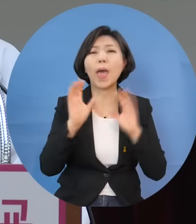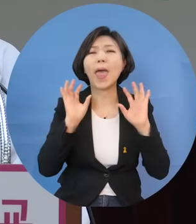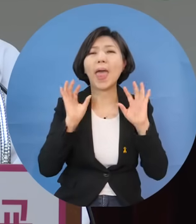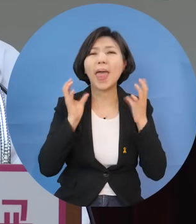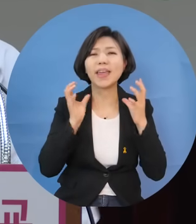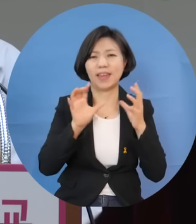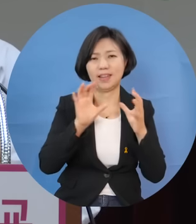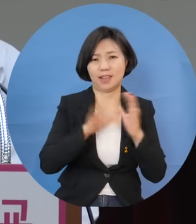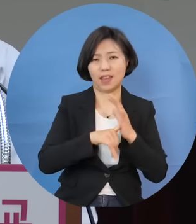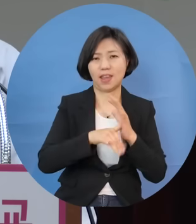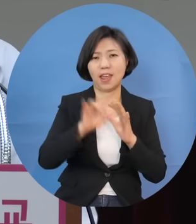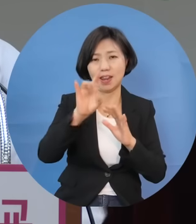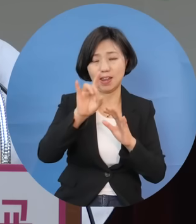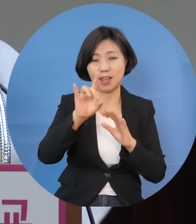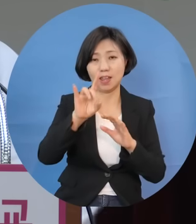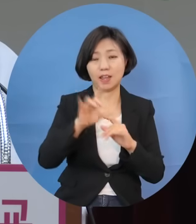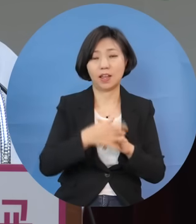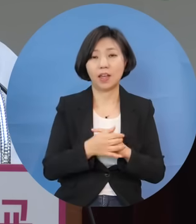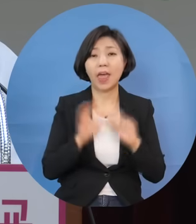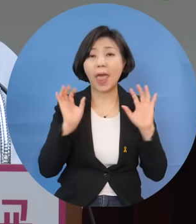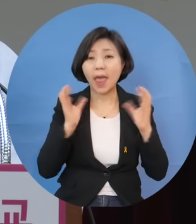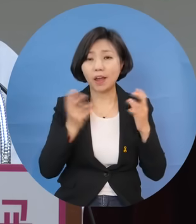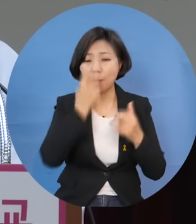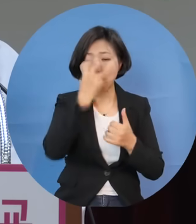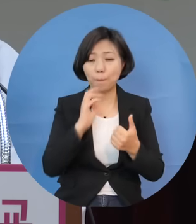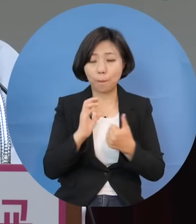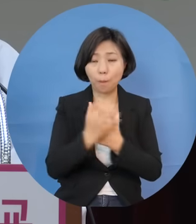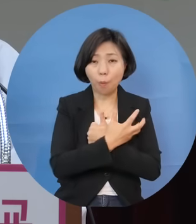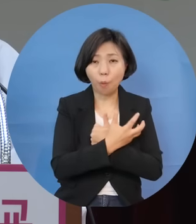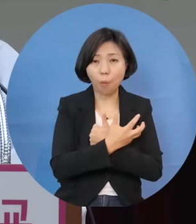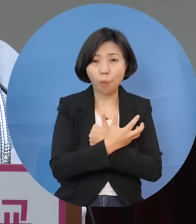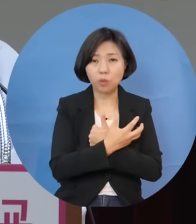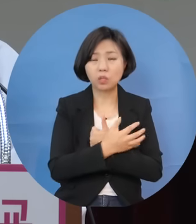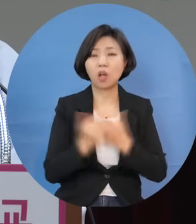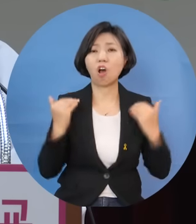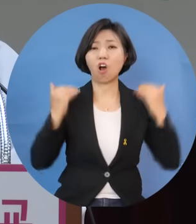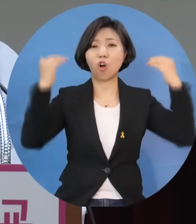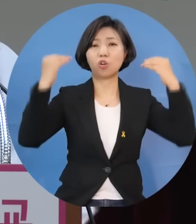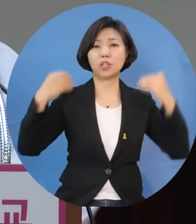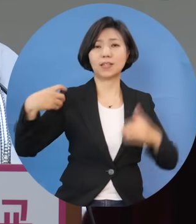그래서 어린아이를 보살피는 일은 어른의 의무예요.